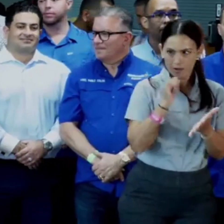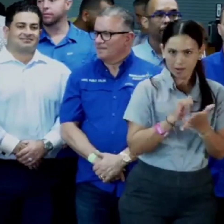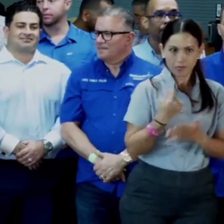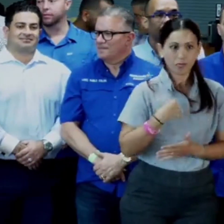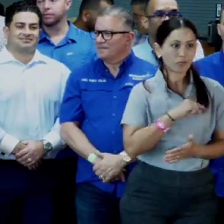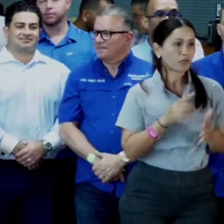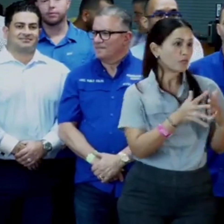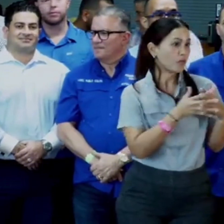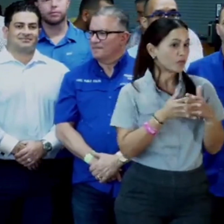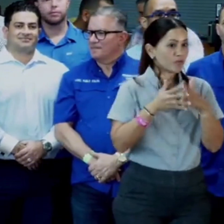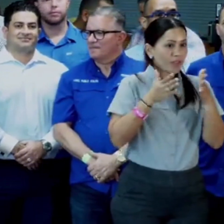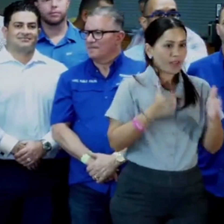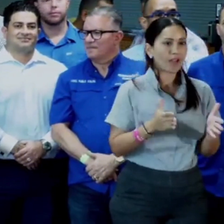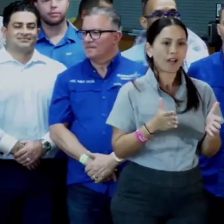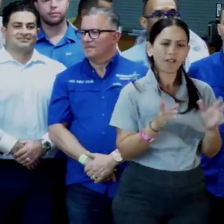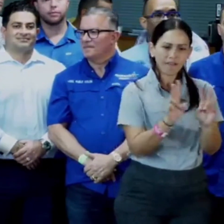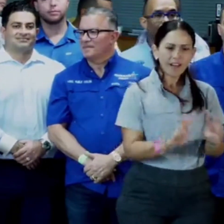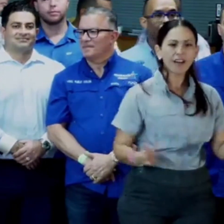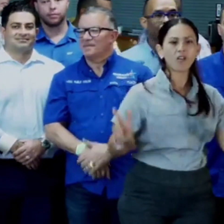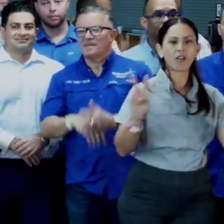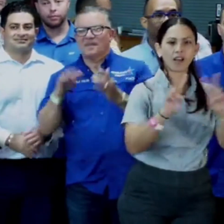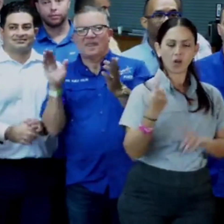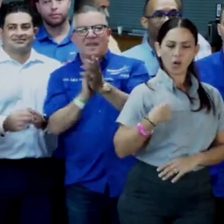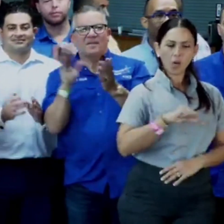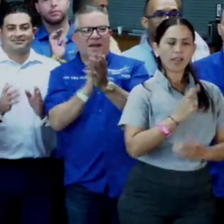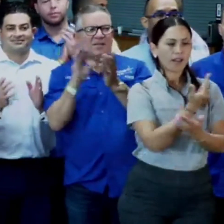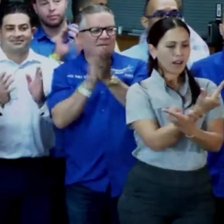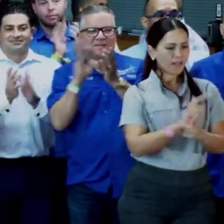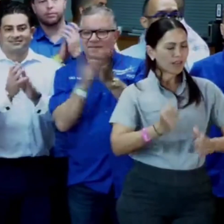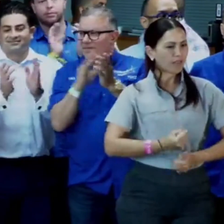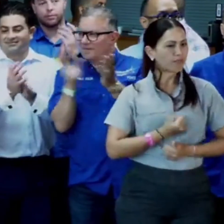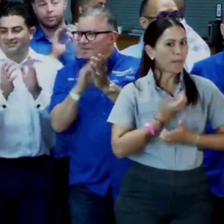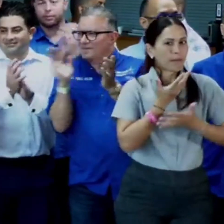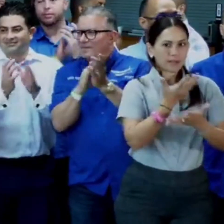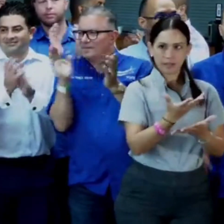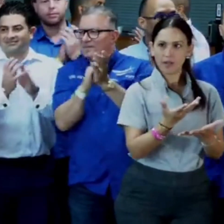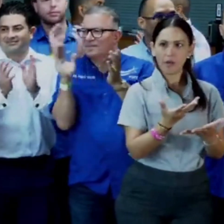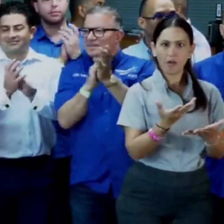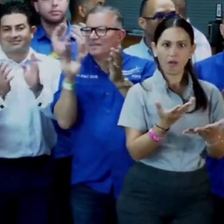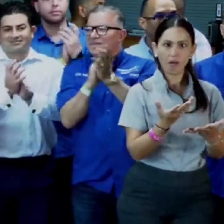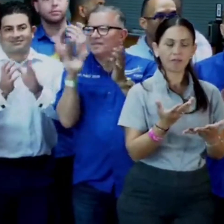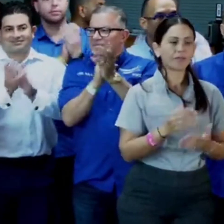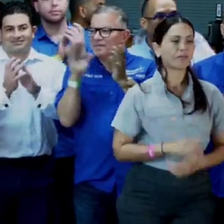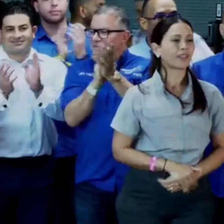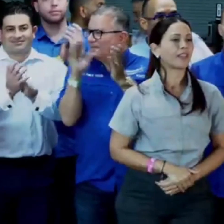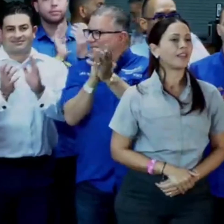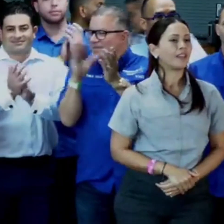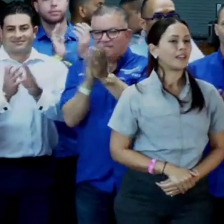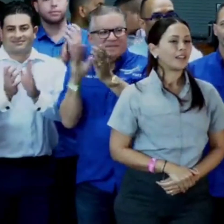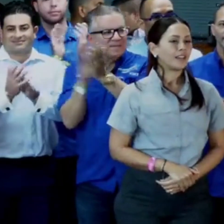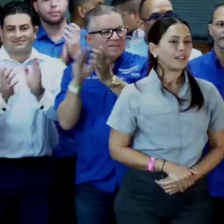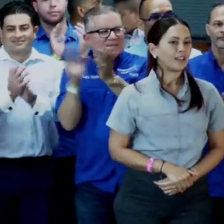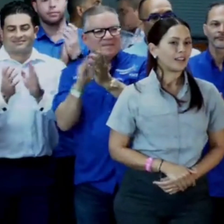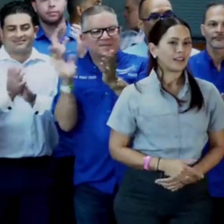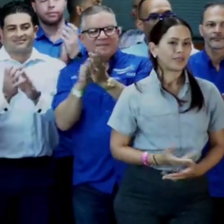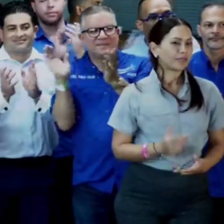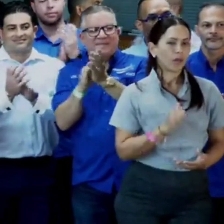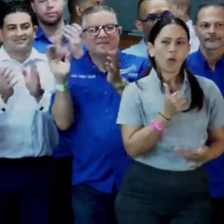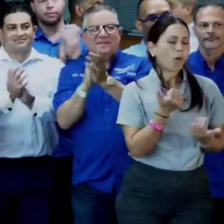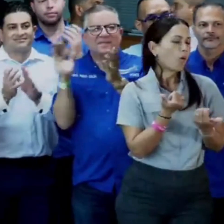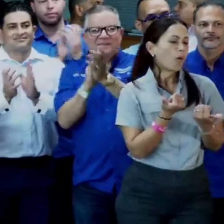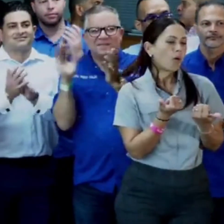nosotros valoramos nuestra libertad de expresión Así que no él y cualquiera otro cualquier artista